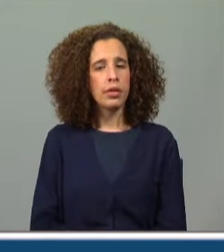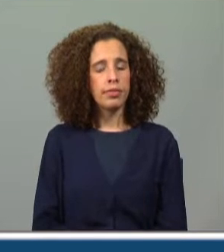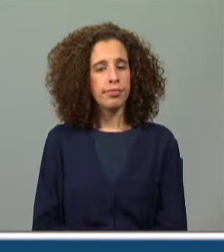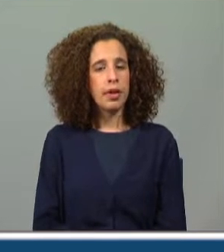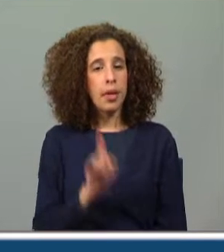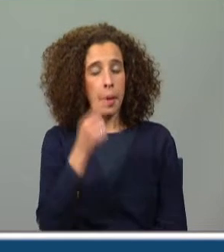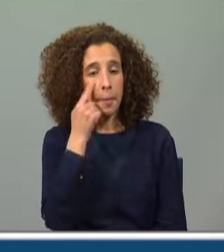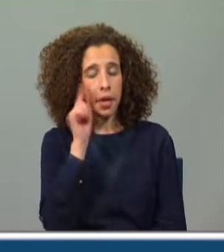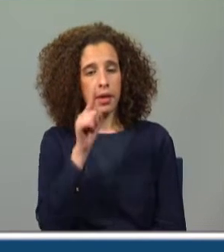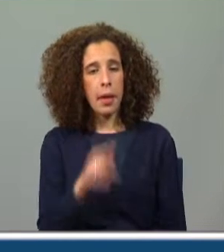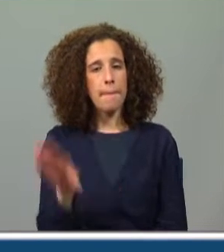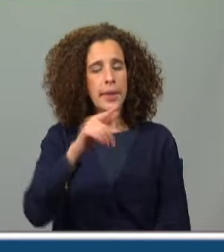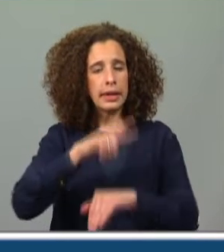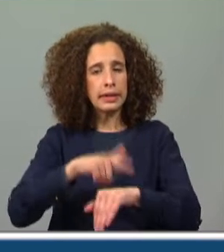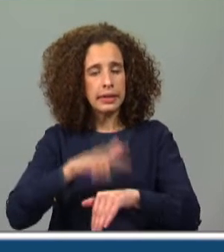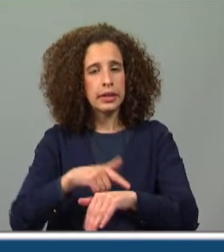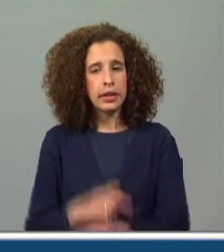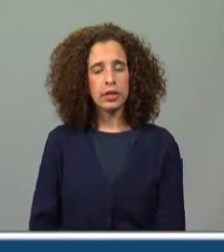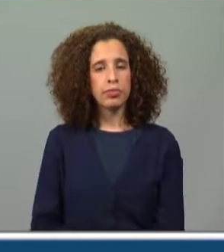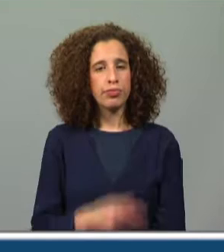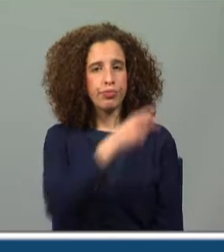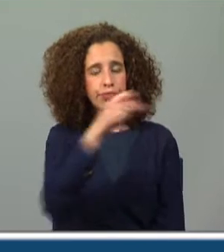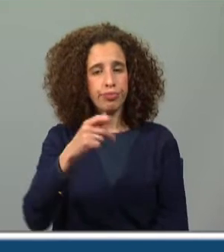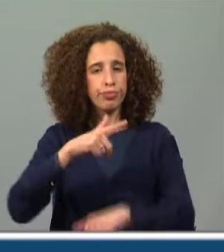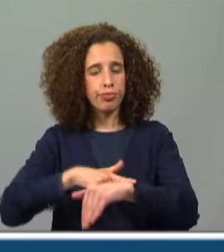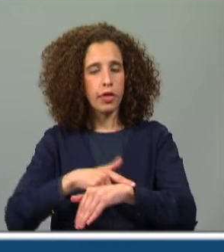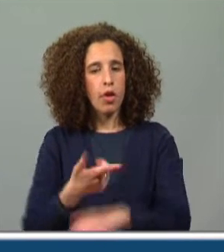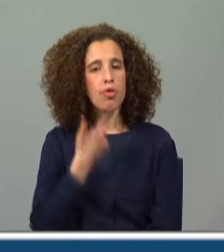portanto repara muito mais tempo está expressões temporais mais uma vez a 所以它修復的時間更長再次時間表達